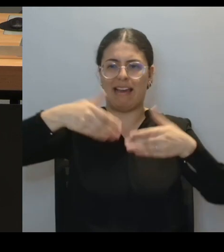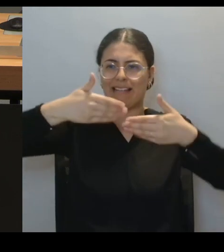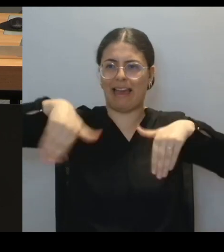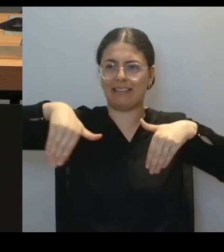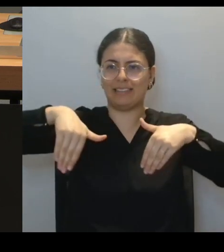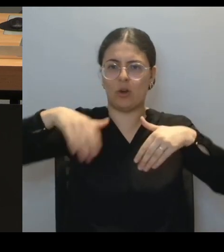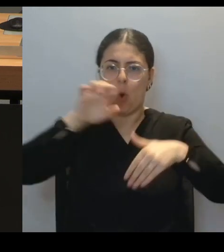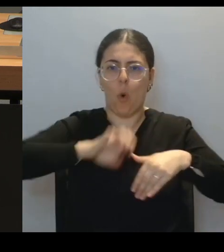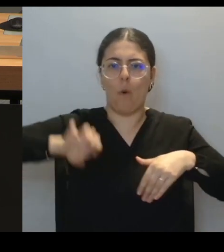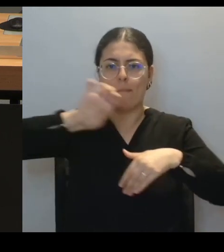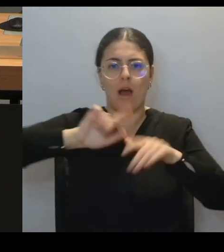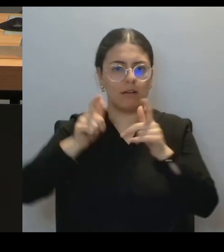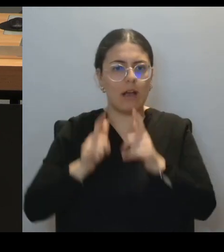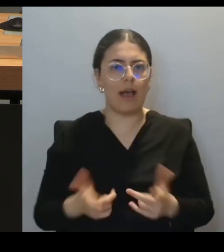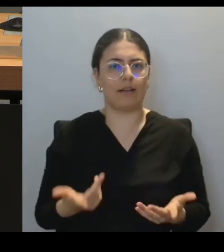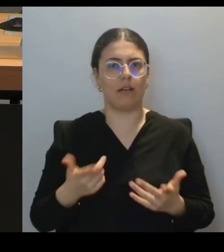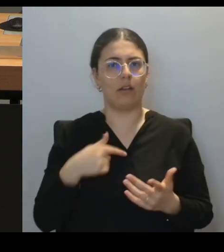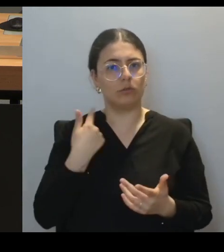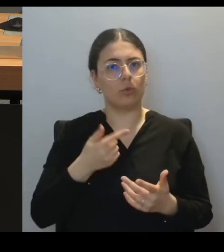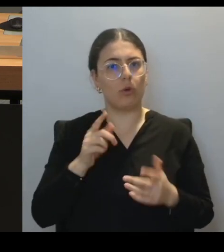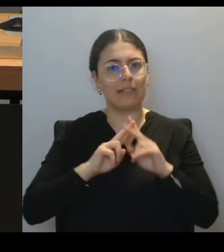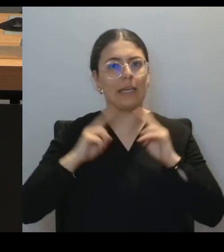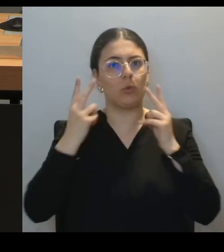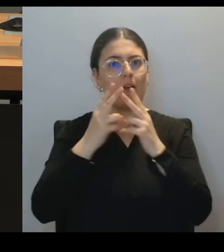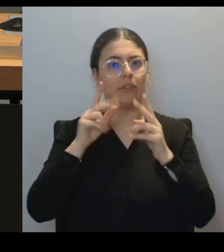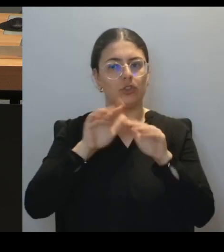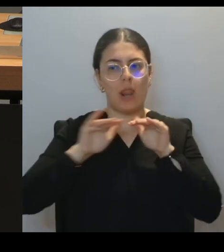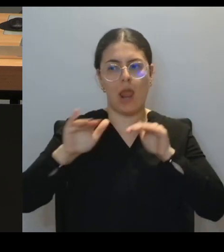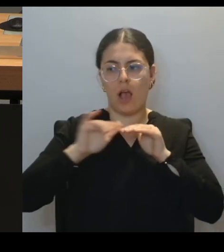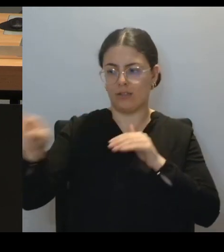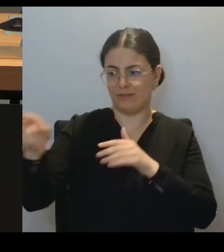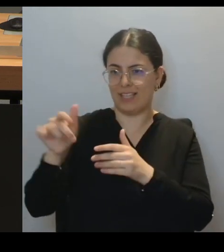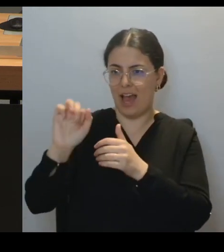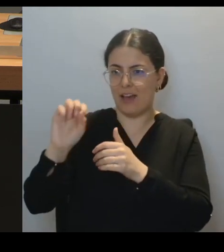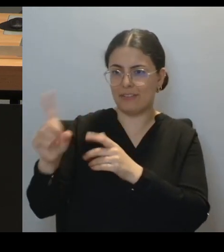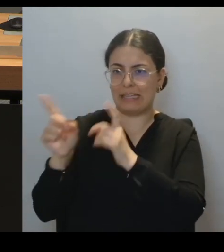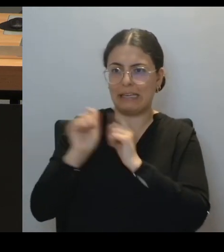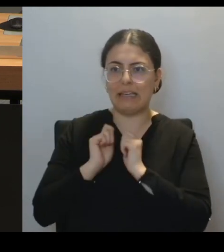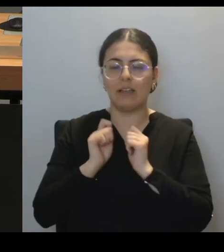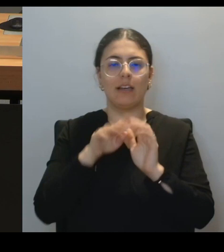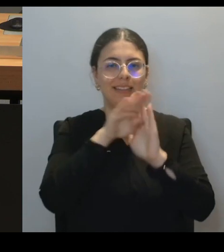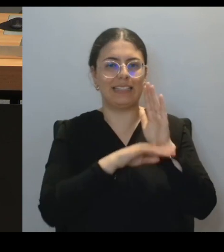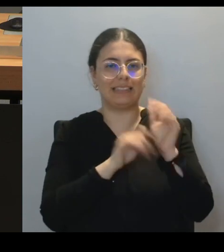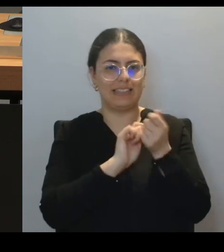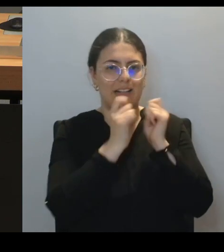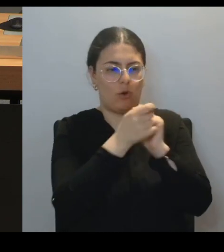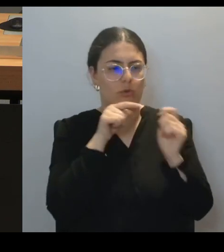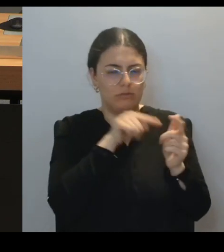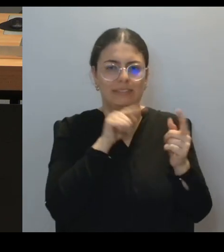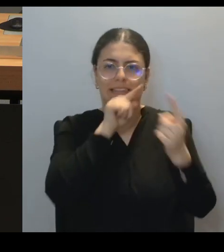AfD vorgeschlagene Gesetzesänderung ab. Wenn Sie ich zitiere zur Vorbeugung zur vorbeugenden Bekämpfung der